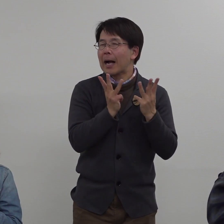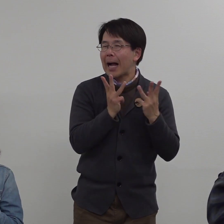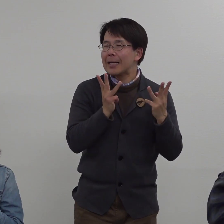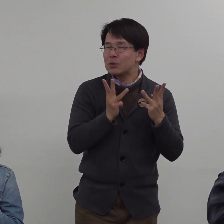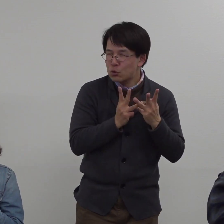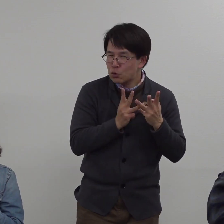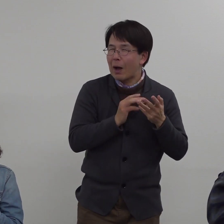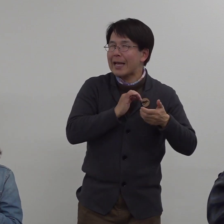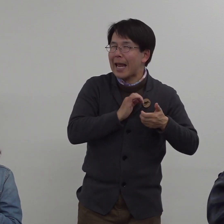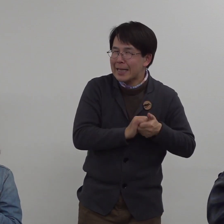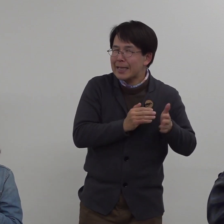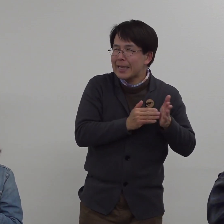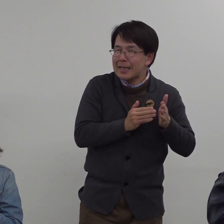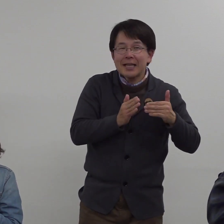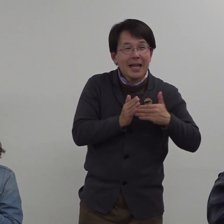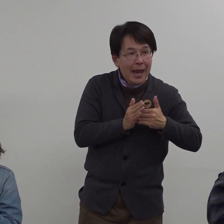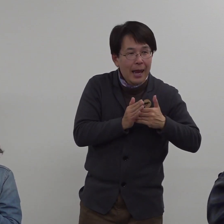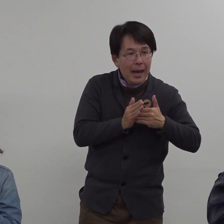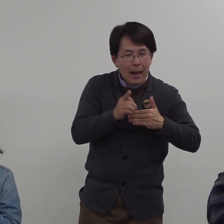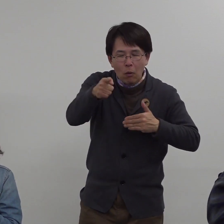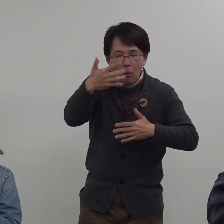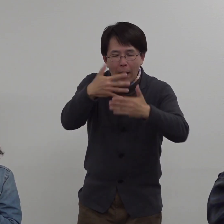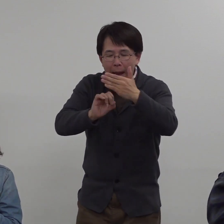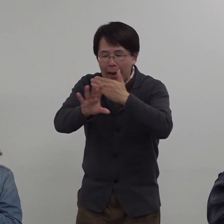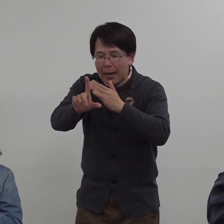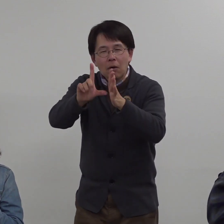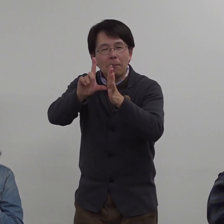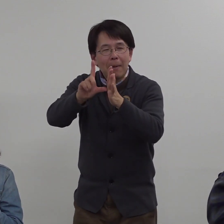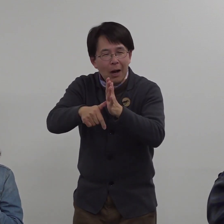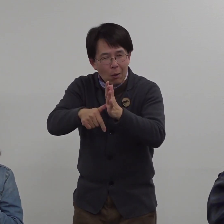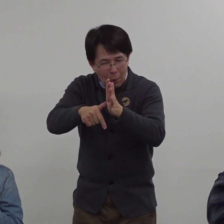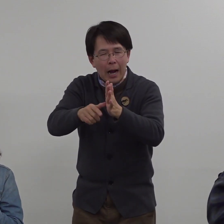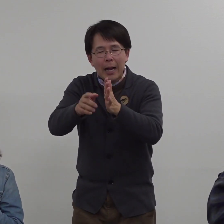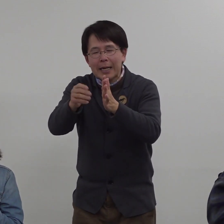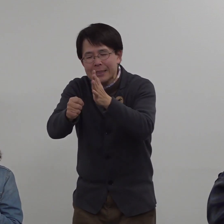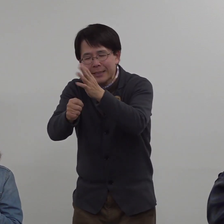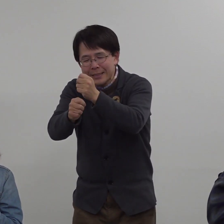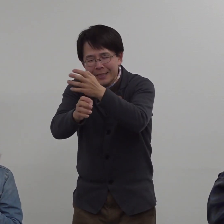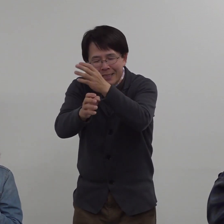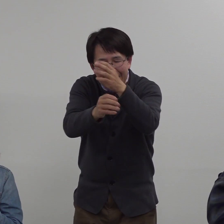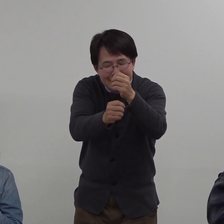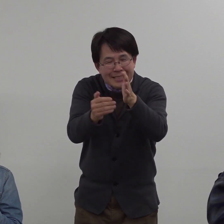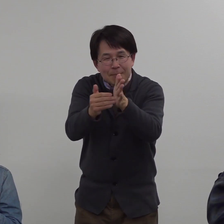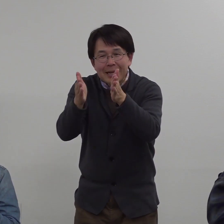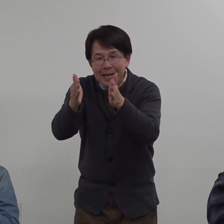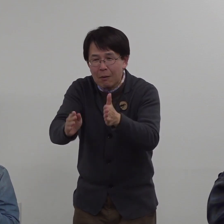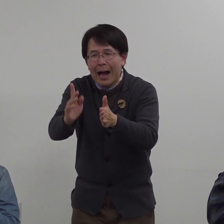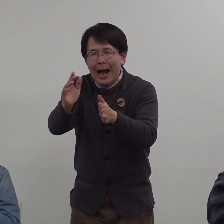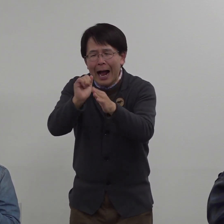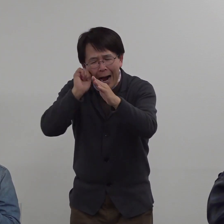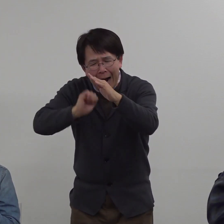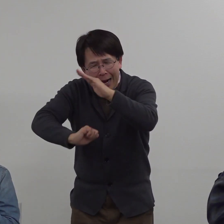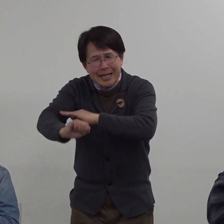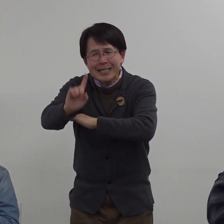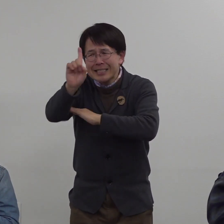この映画館は何日から何日の間の朝一番の回だけは字幕付きでありますよみたいな情報を得ると